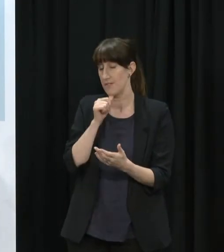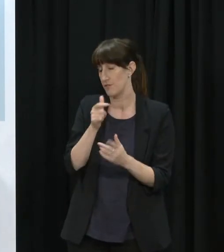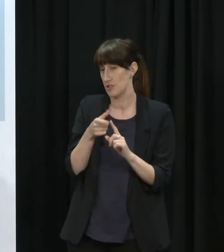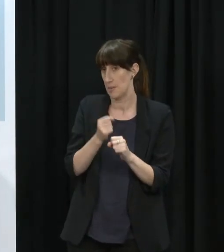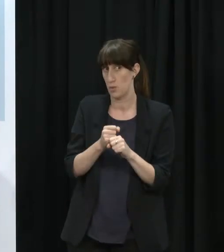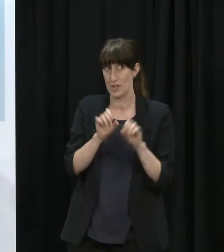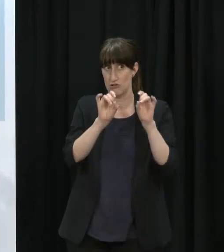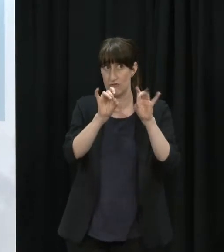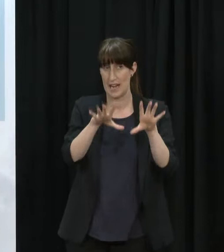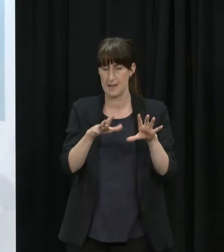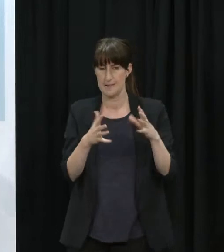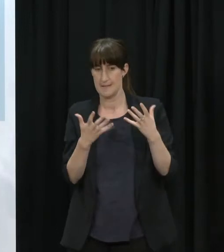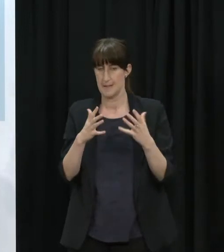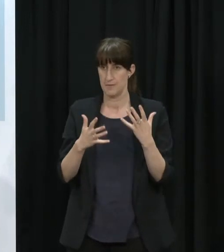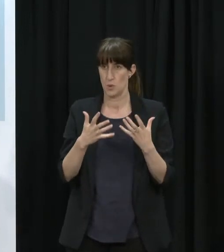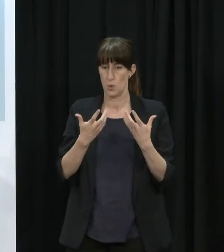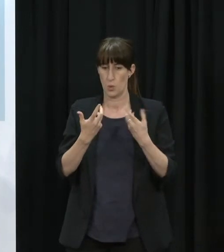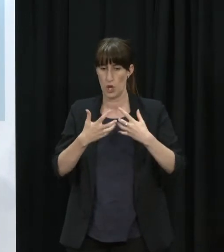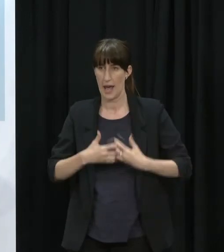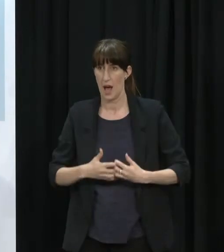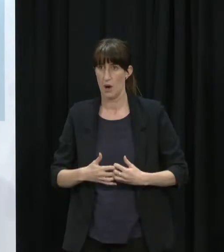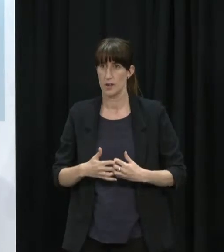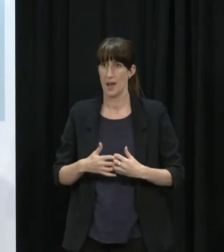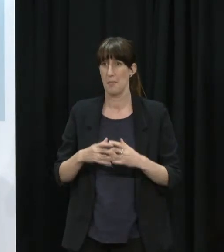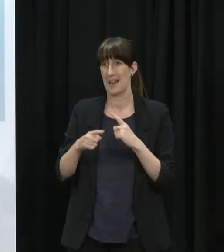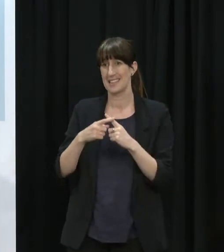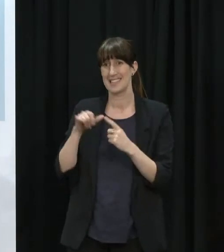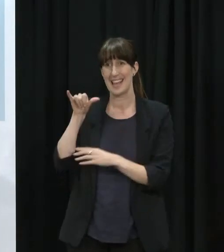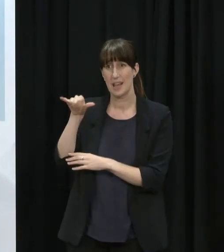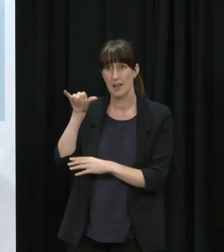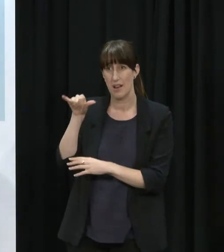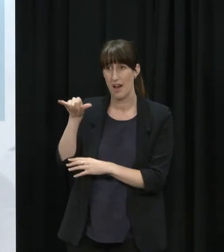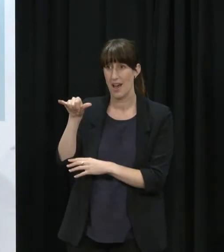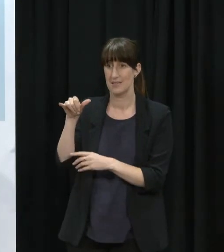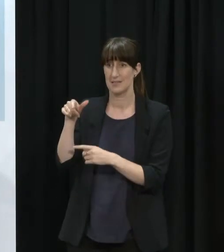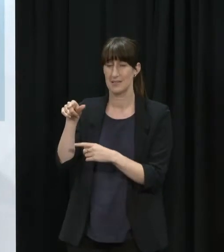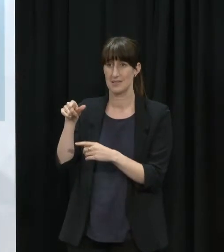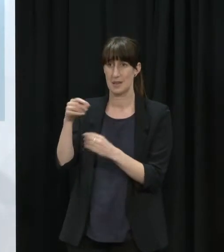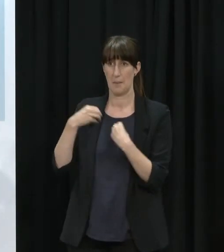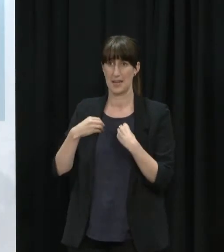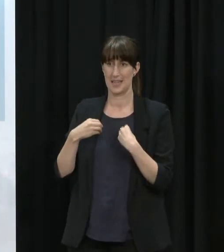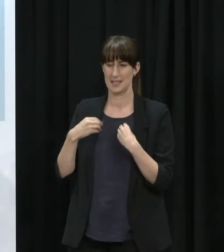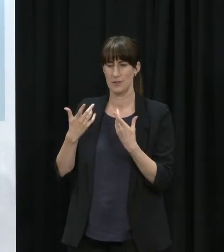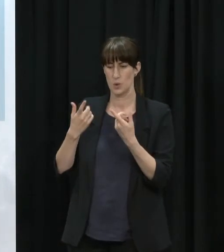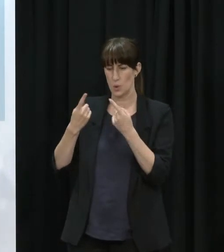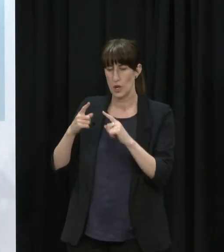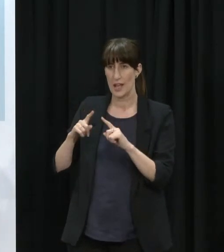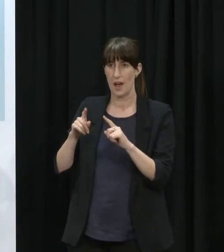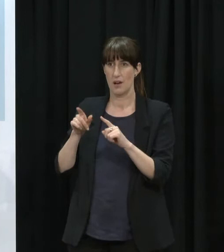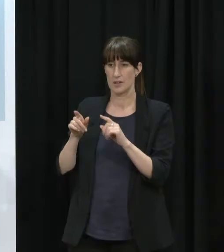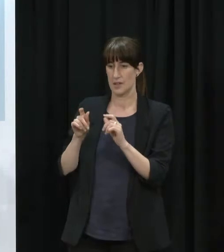mai o nga putea na te mea ki taku whakaaro he mea nui ki a matou mahi e i te wa e